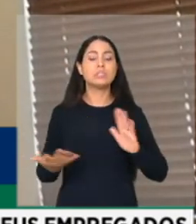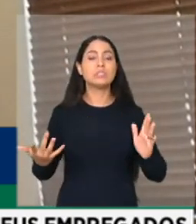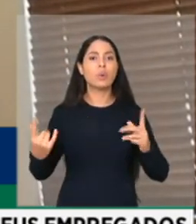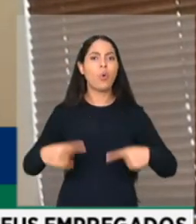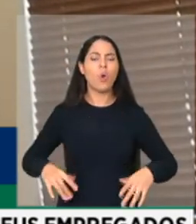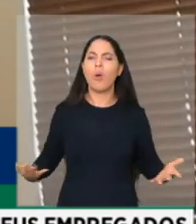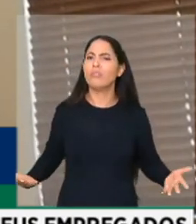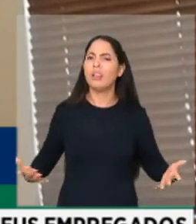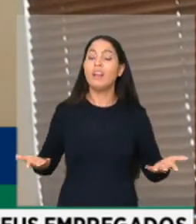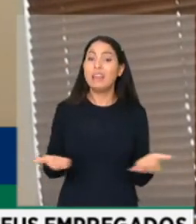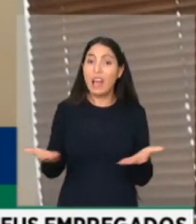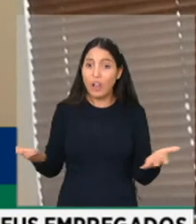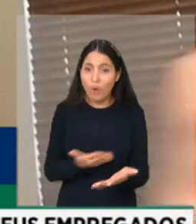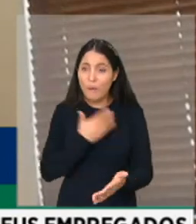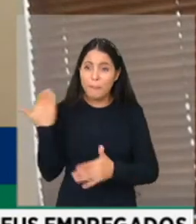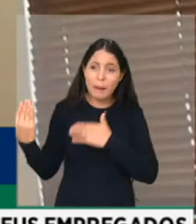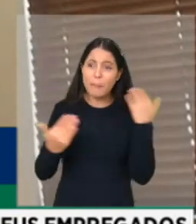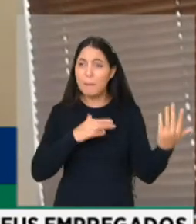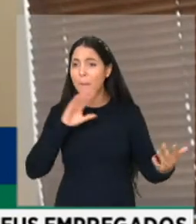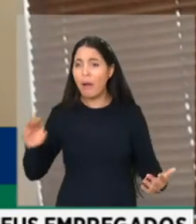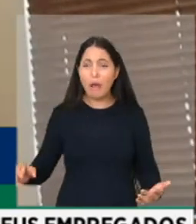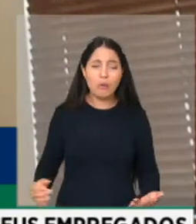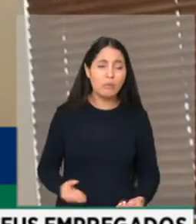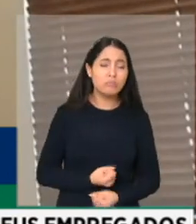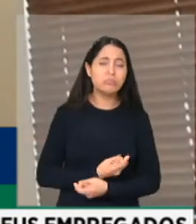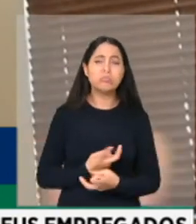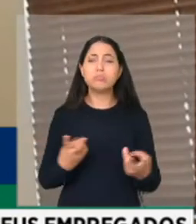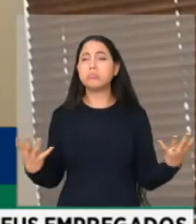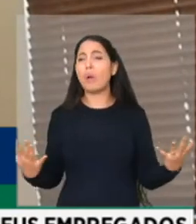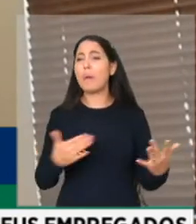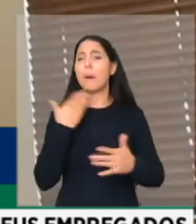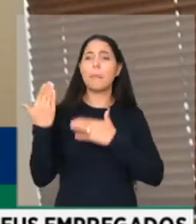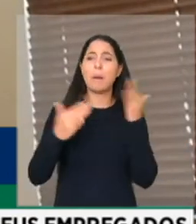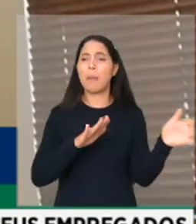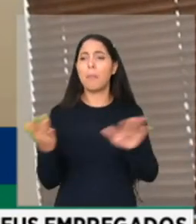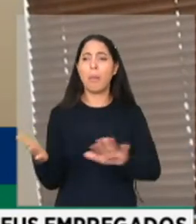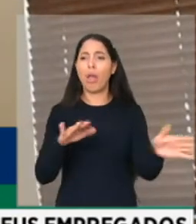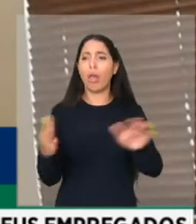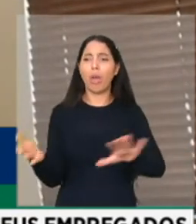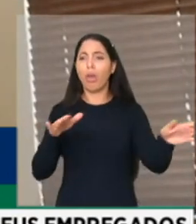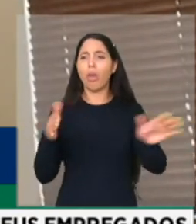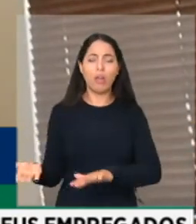COM OS MILHÃO DOUTORES DE MORTOS DETERMINADOS PARLAMENTARES APRESENTAM UM PROJETO QUE, AO FIM E AO CABO É SIM UM PROJETO PARA BURLAR